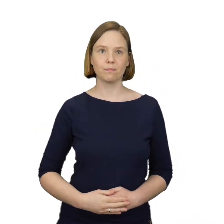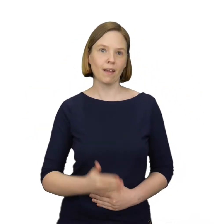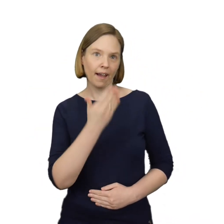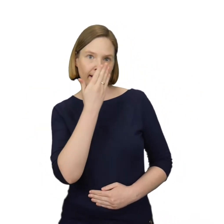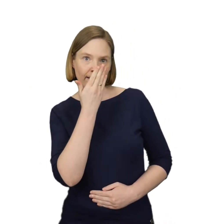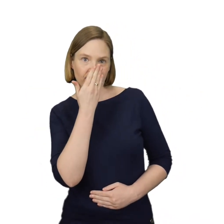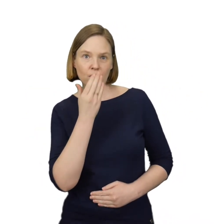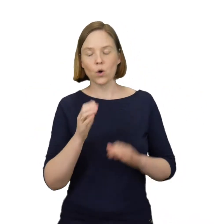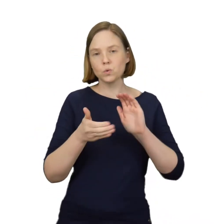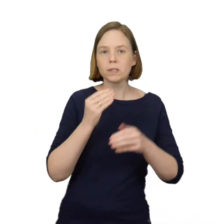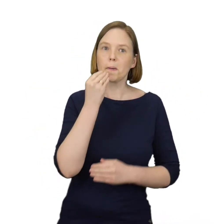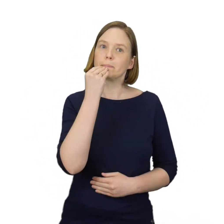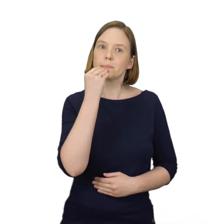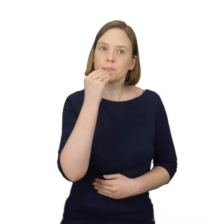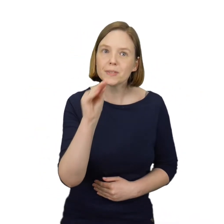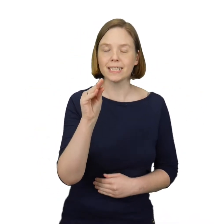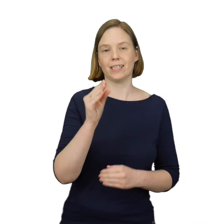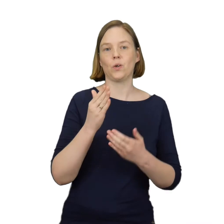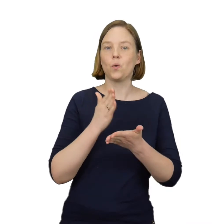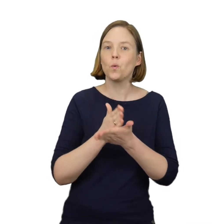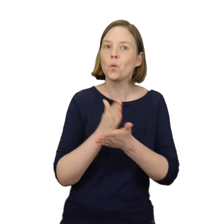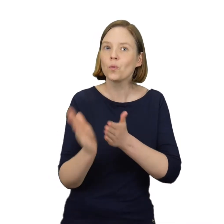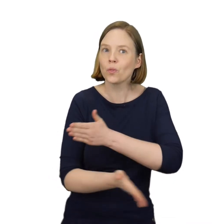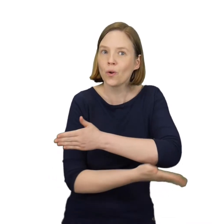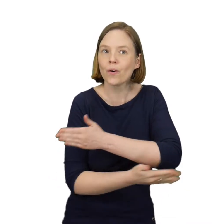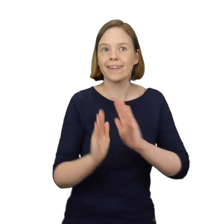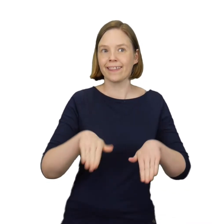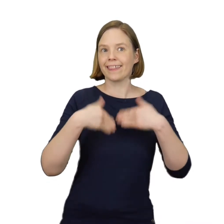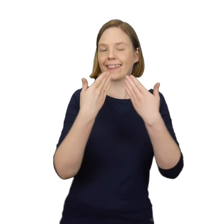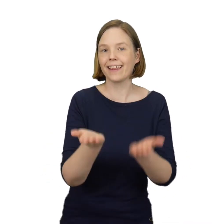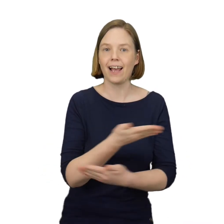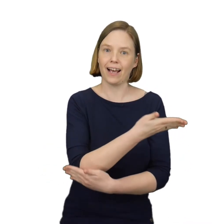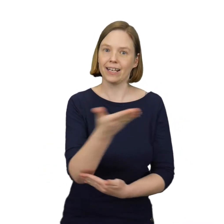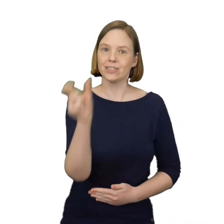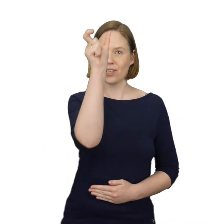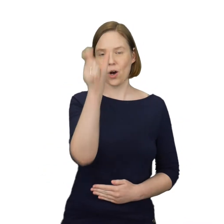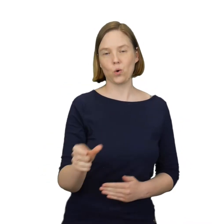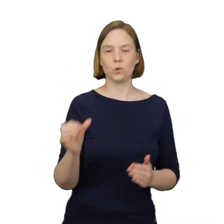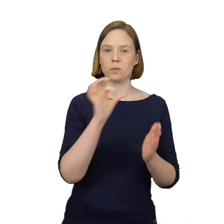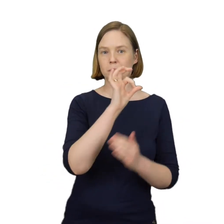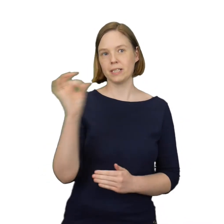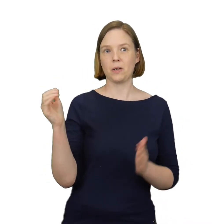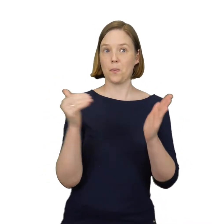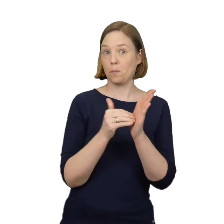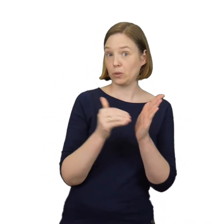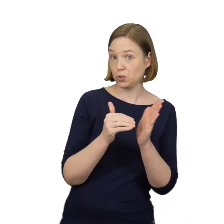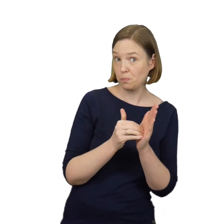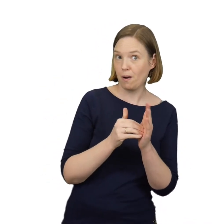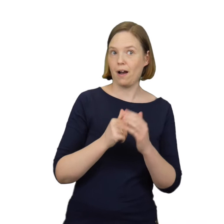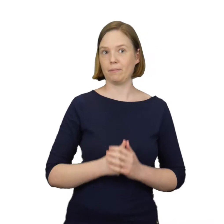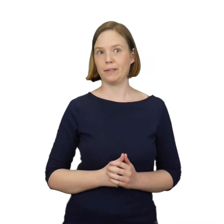W jaki sposób najefektywniej zapewnić udogodnienia osobom ze szczególnymi potrzebami?